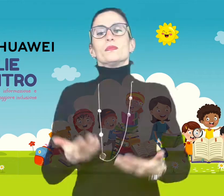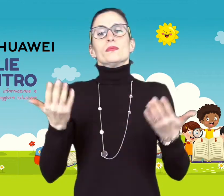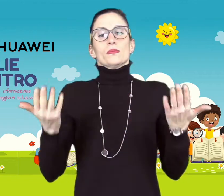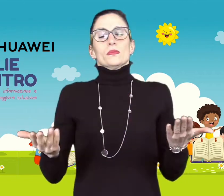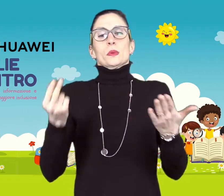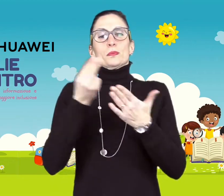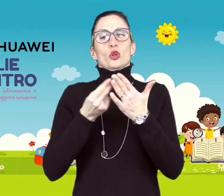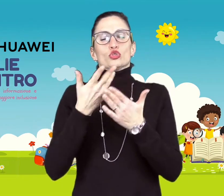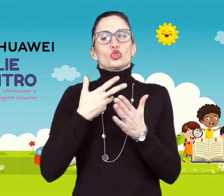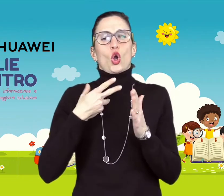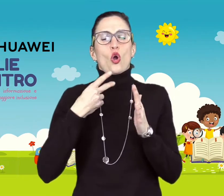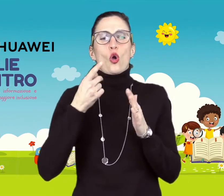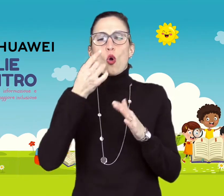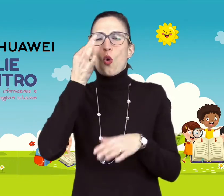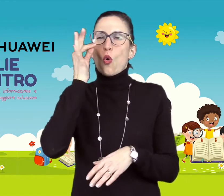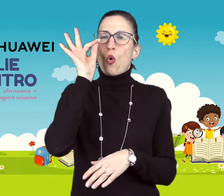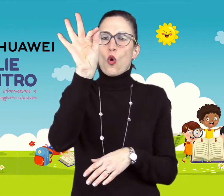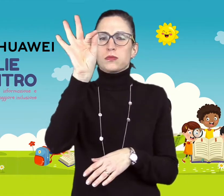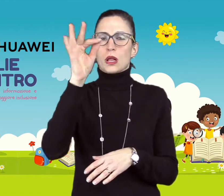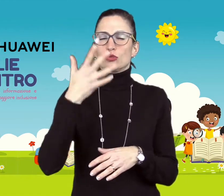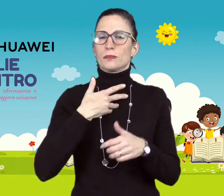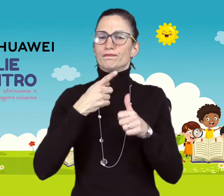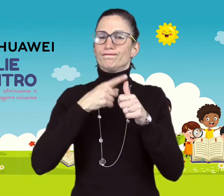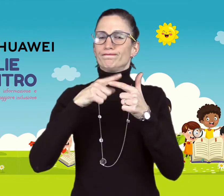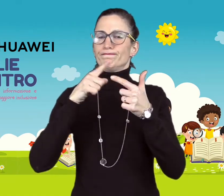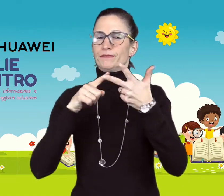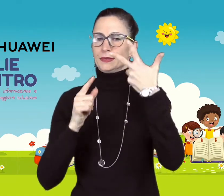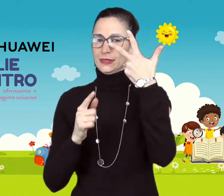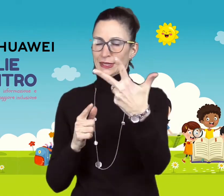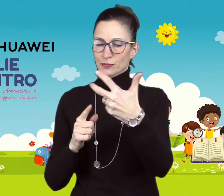Il progetto si prefigge anche degli obiettivi specifici: